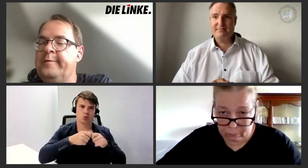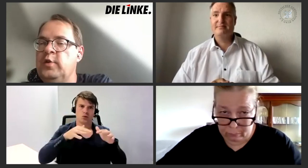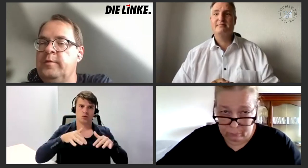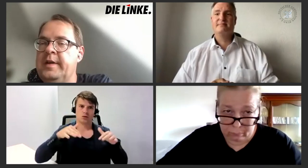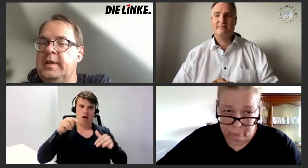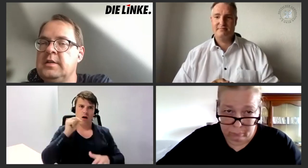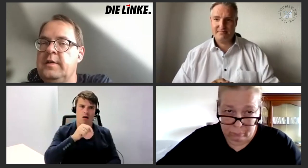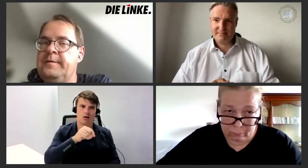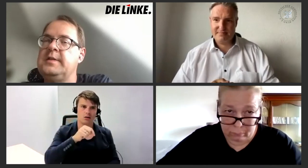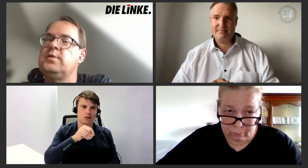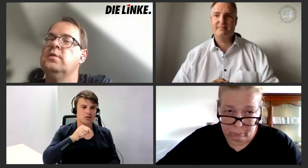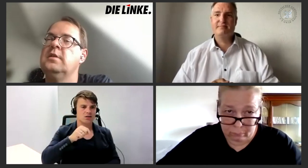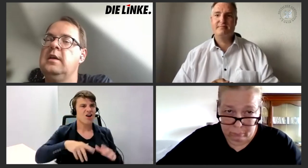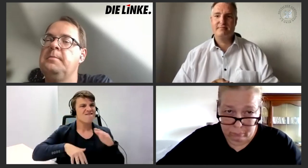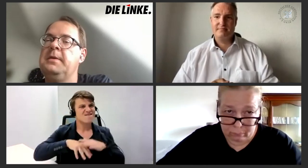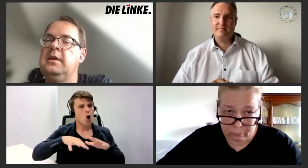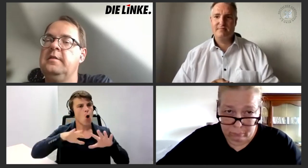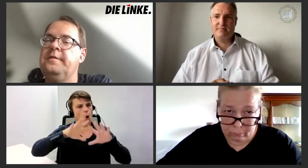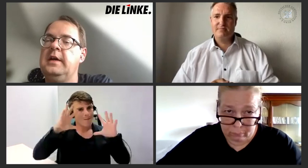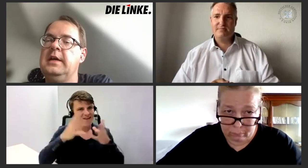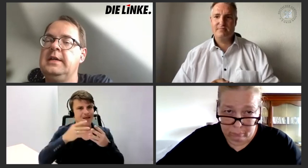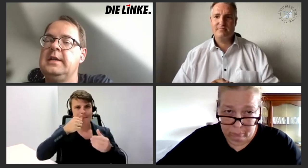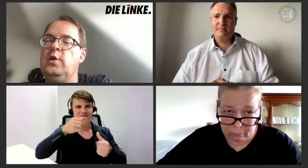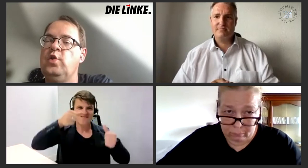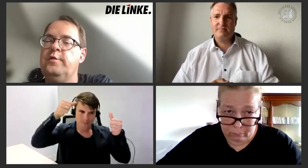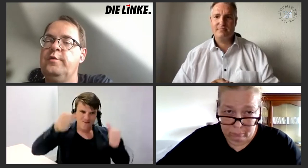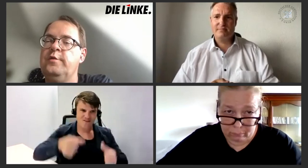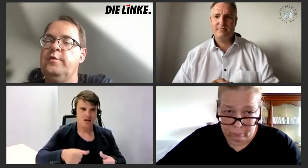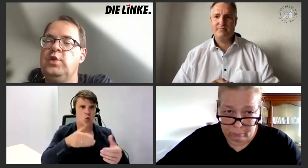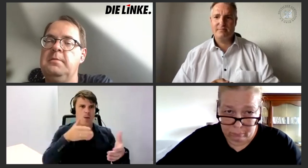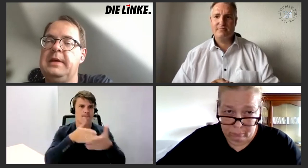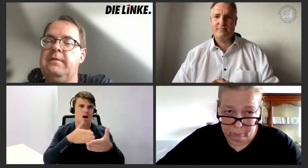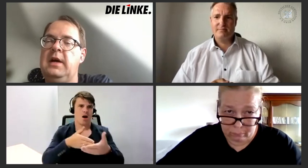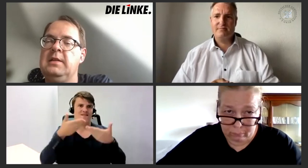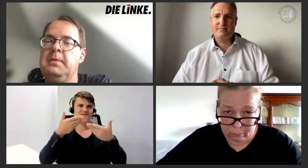gewesen sind, nämlich die vollumfängliche Verpflichtung der Barrierefreiheit,